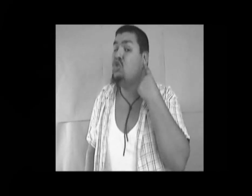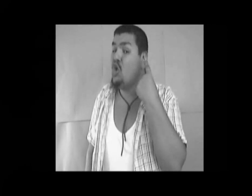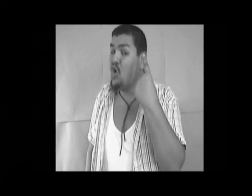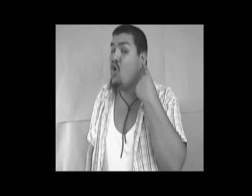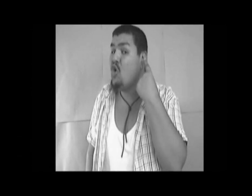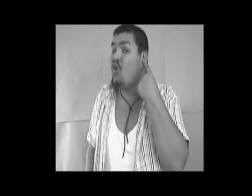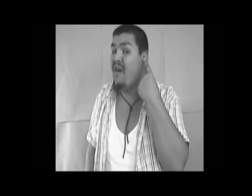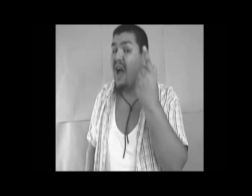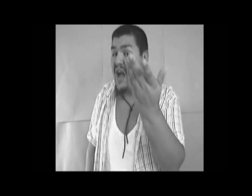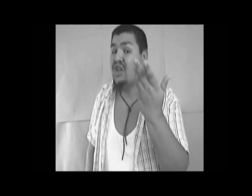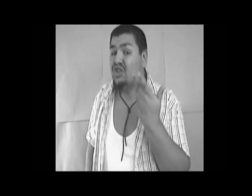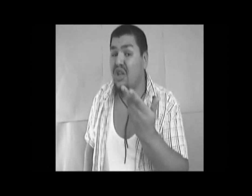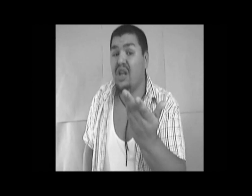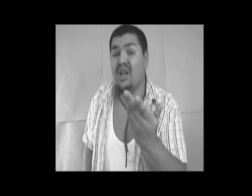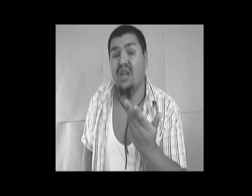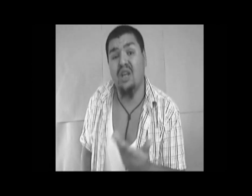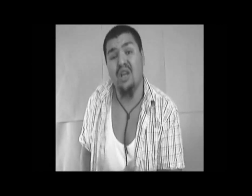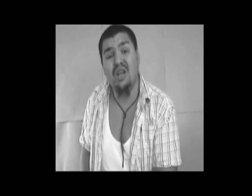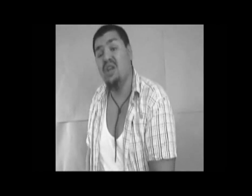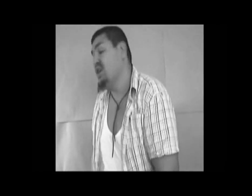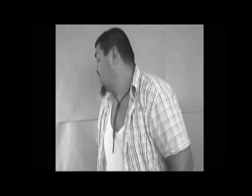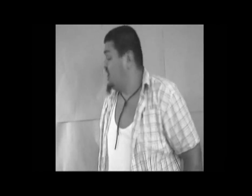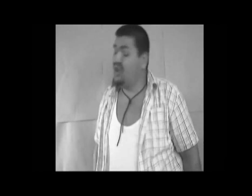чуваш ли Can you hear